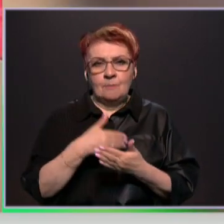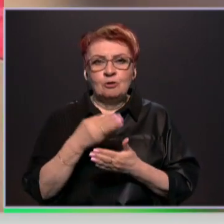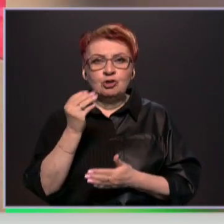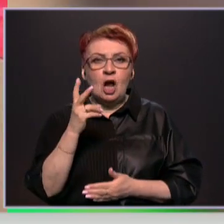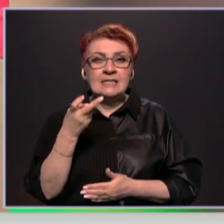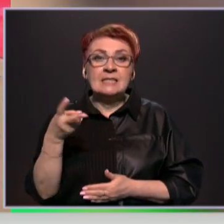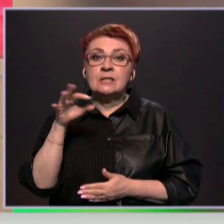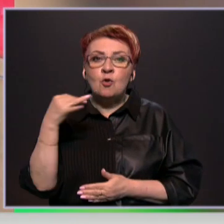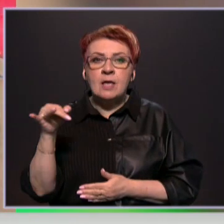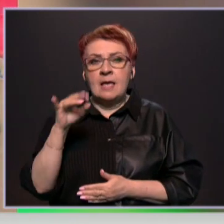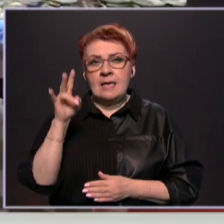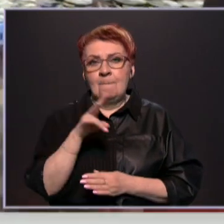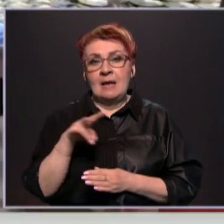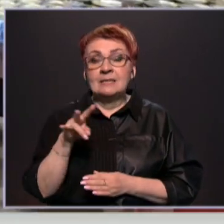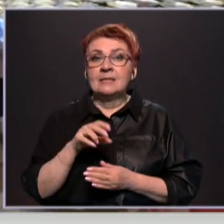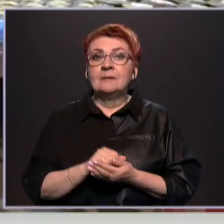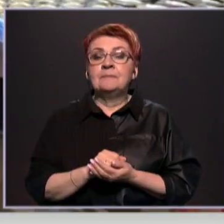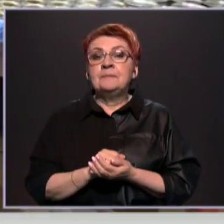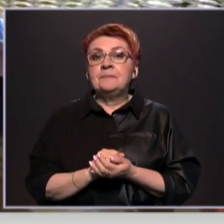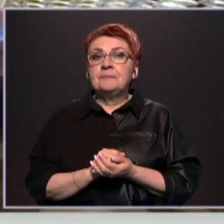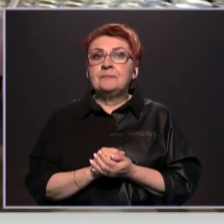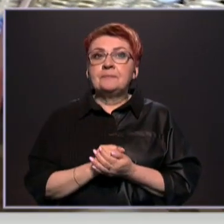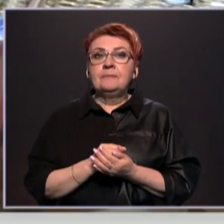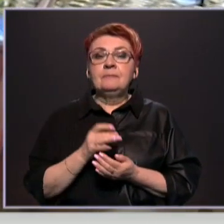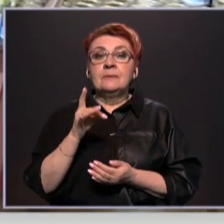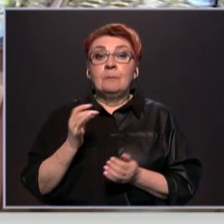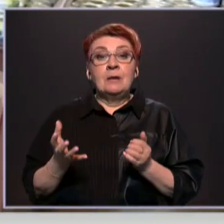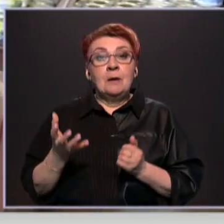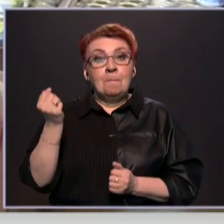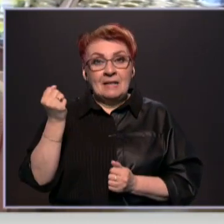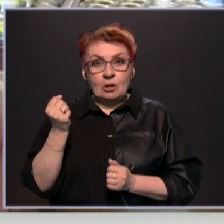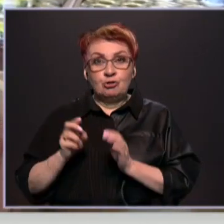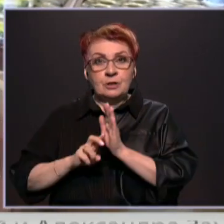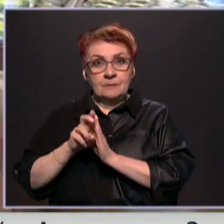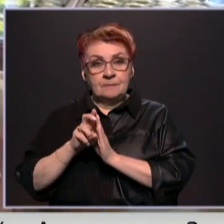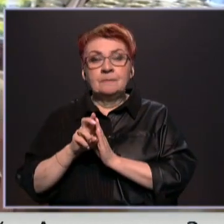епархии Калининградская епархиальное управление при поддержке местных торговых сетей провело